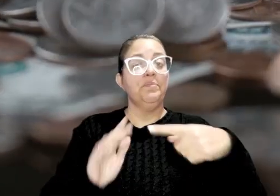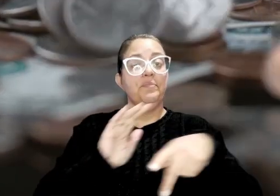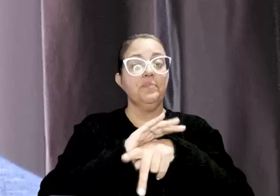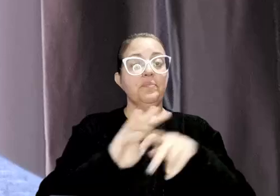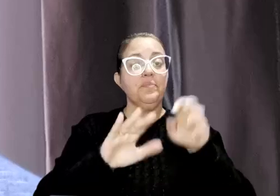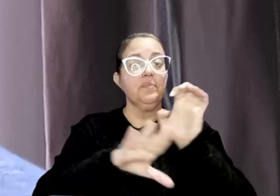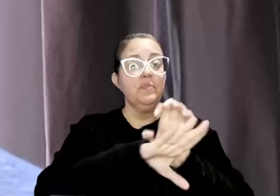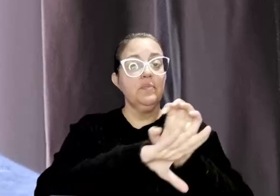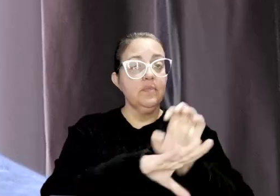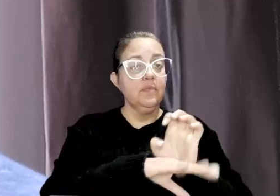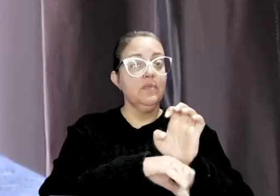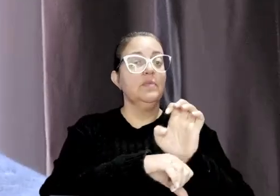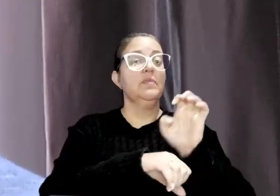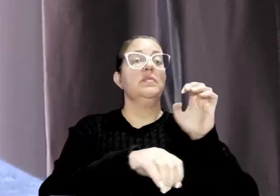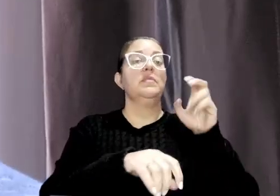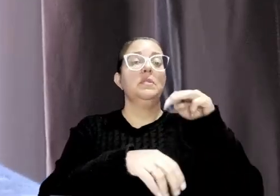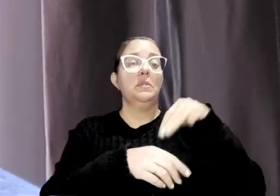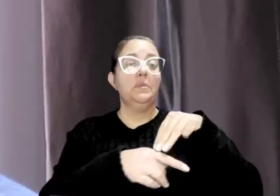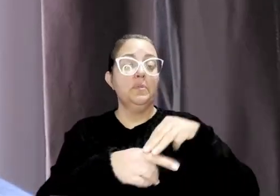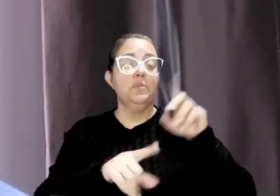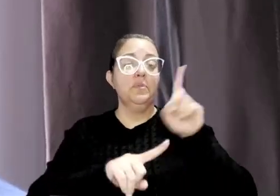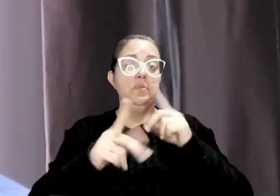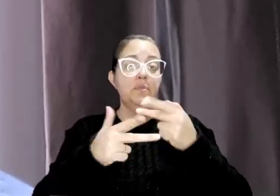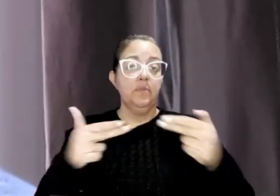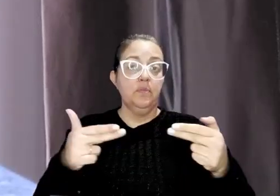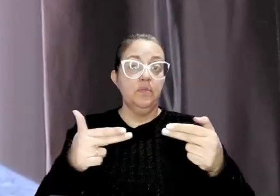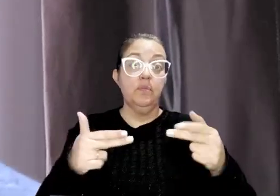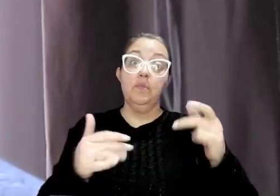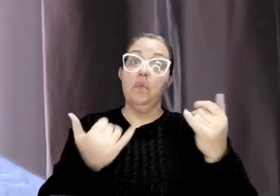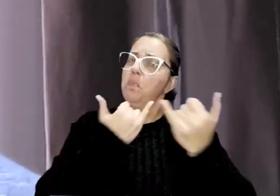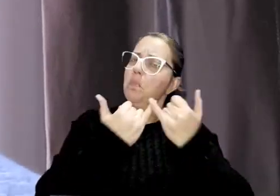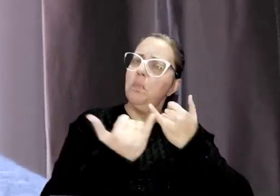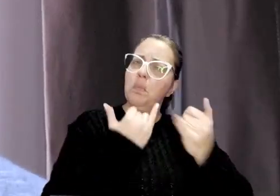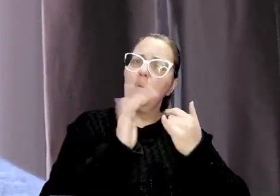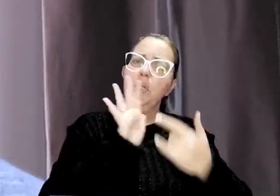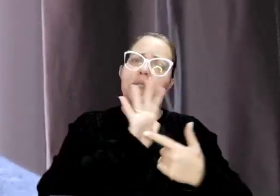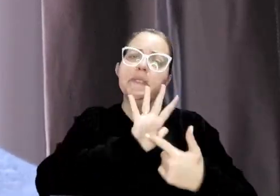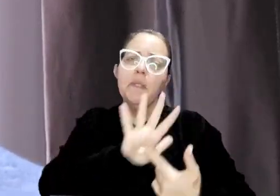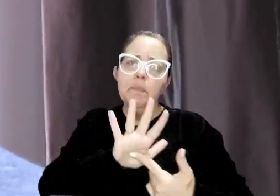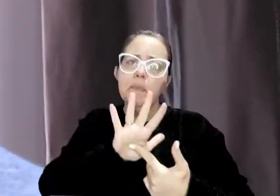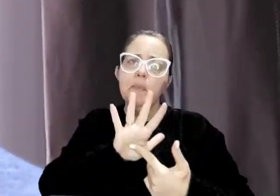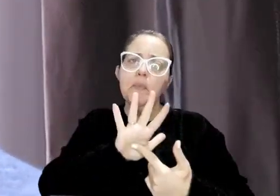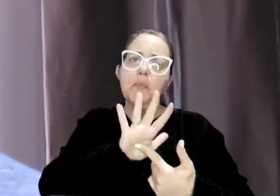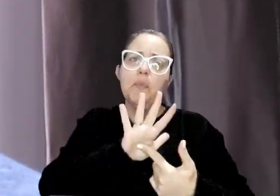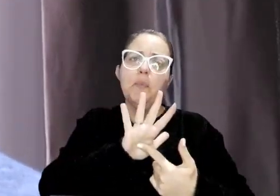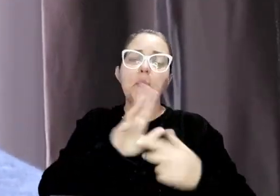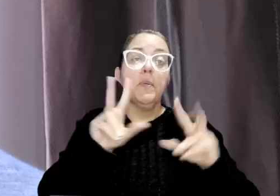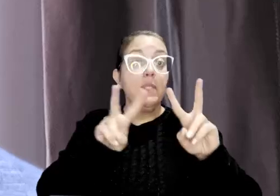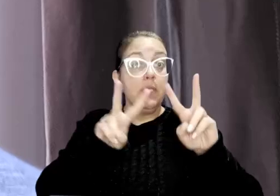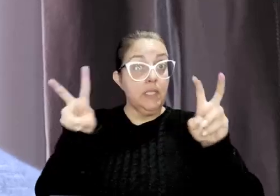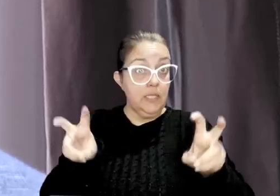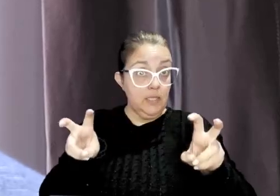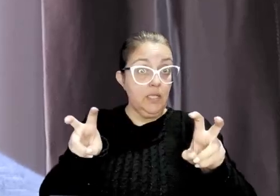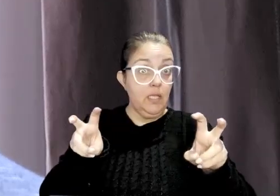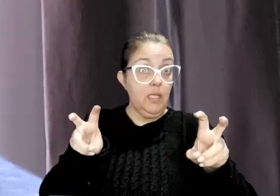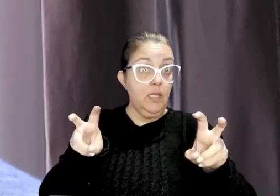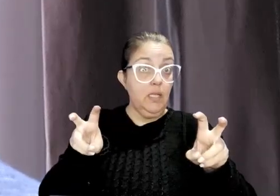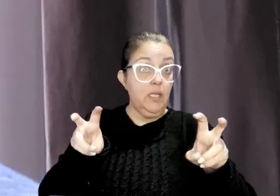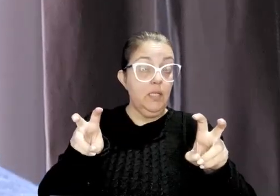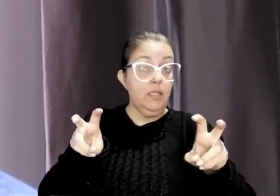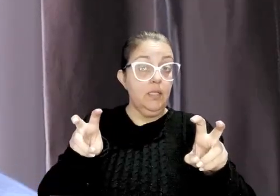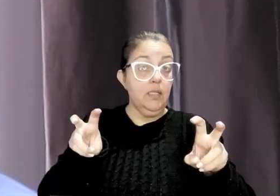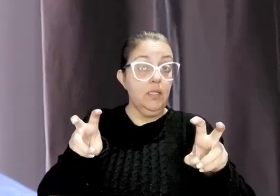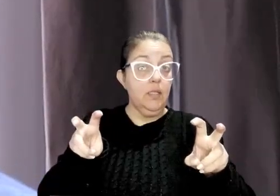então um exemplo para ilustrar essa esse tema eh não sei municípios que são muito onde a pesca